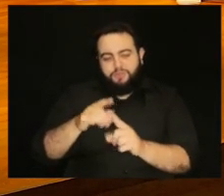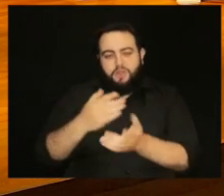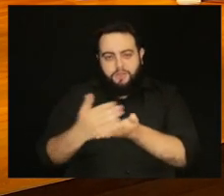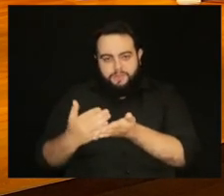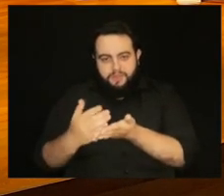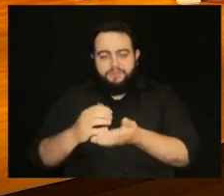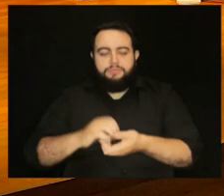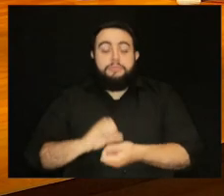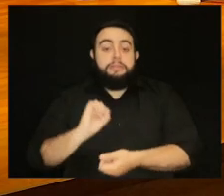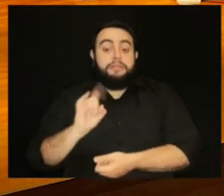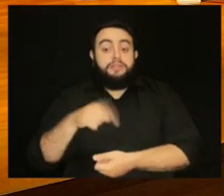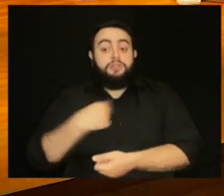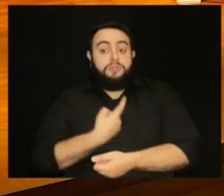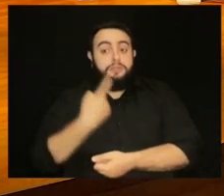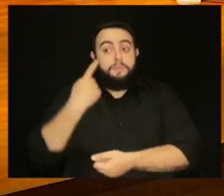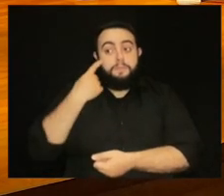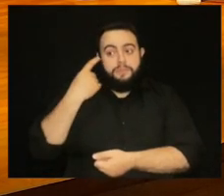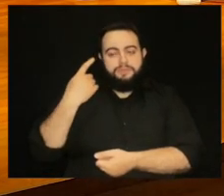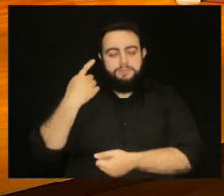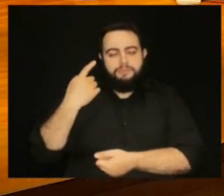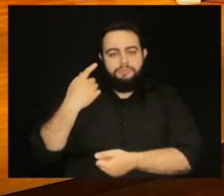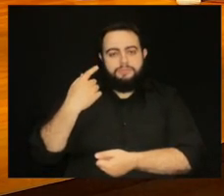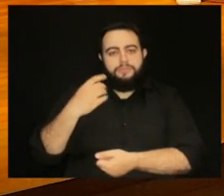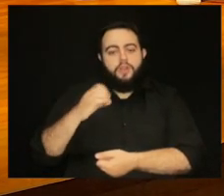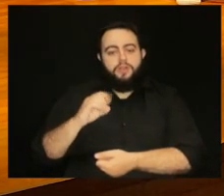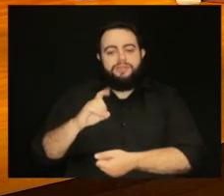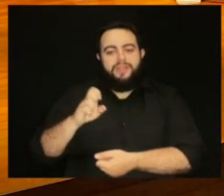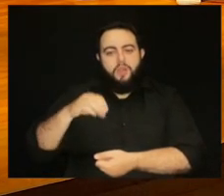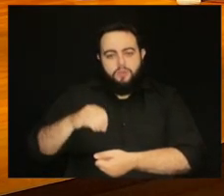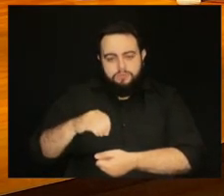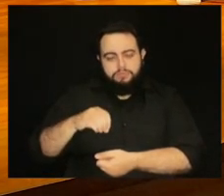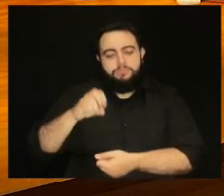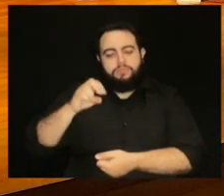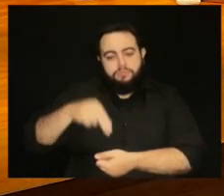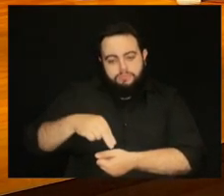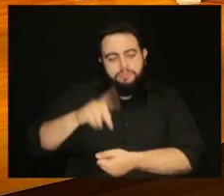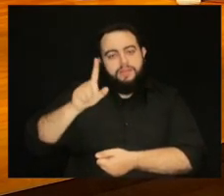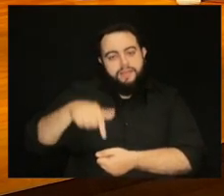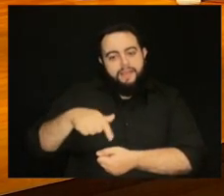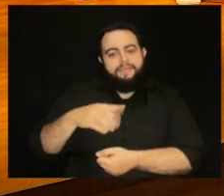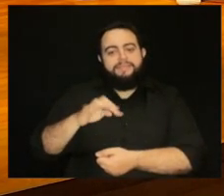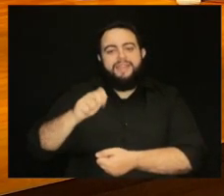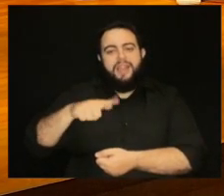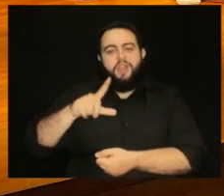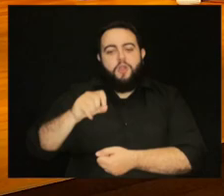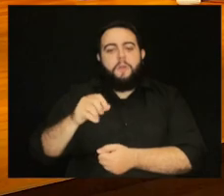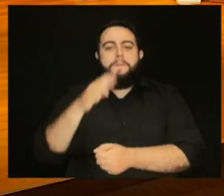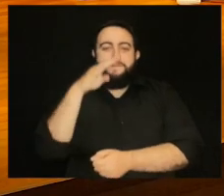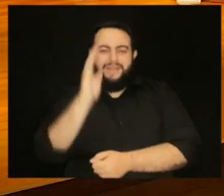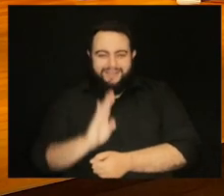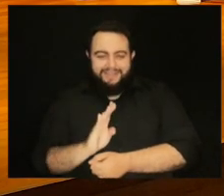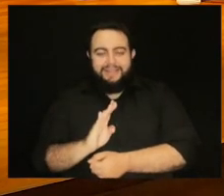tá na partitura lá tango brasileiro O Nazaré chamava de tango brasileiro. Ele não